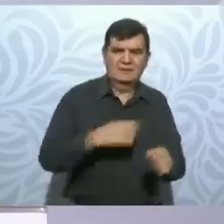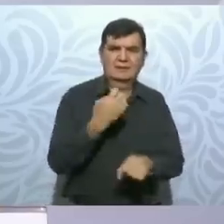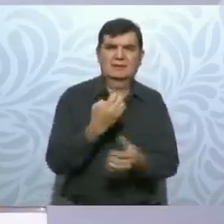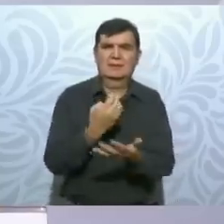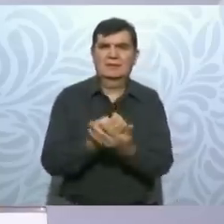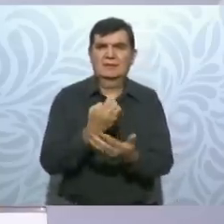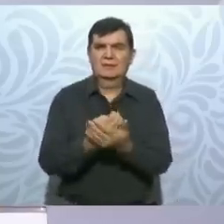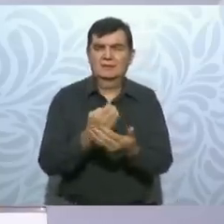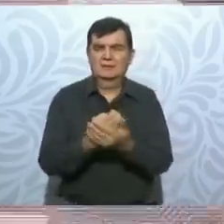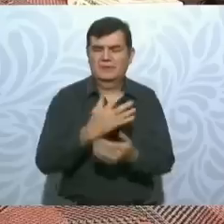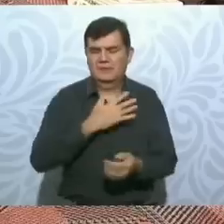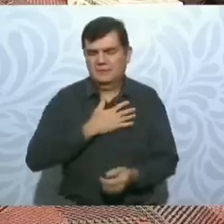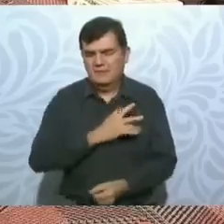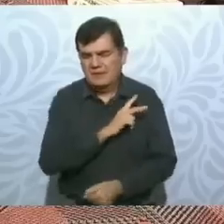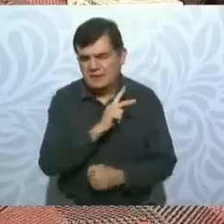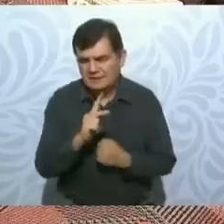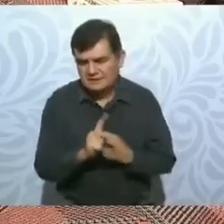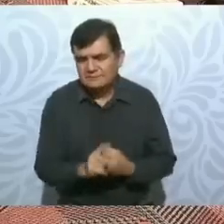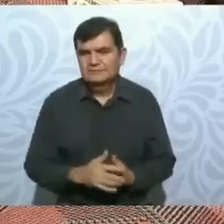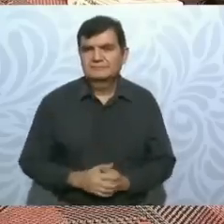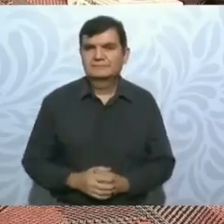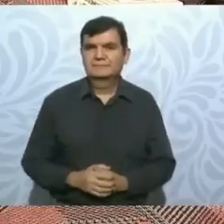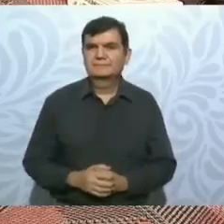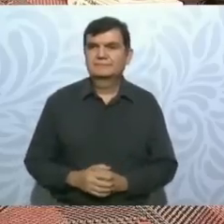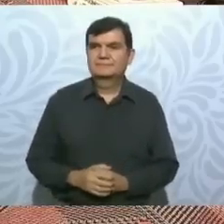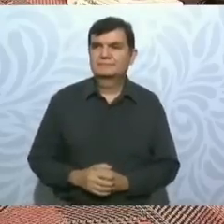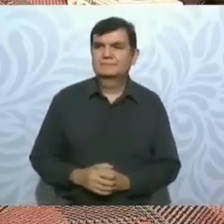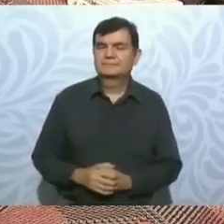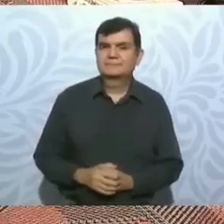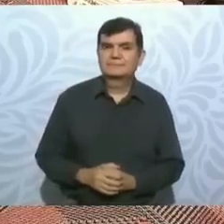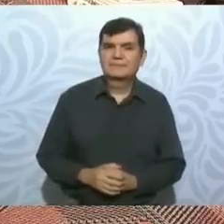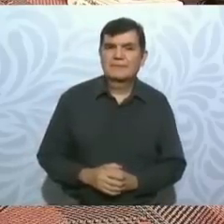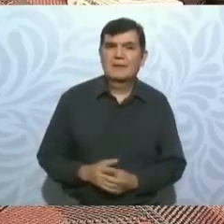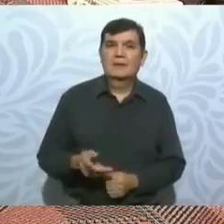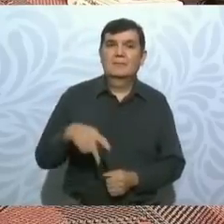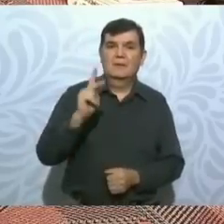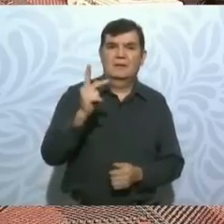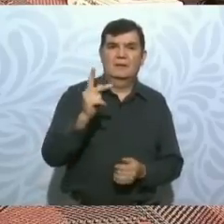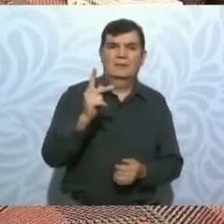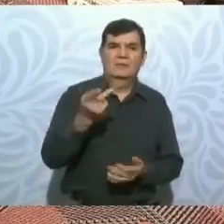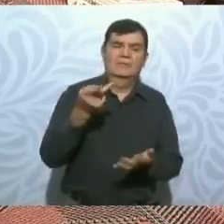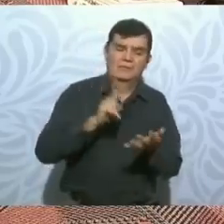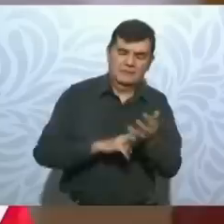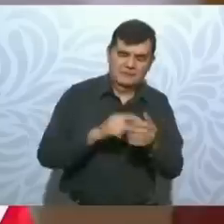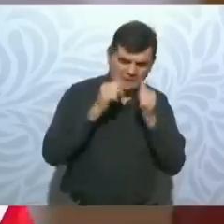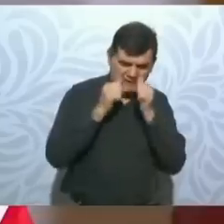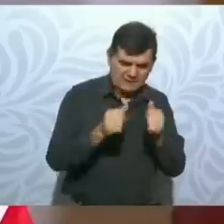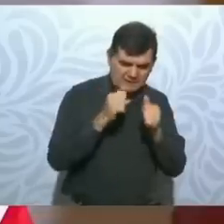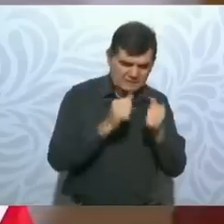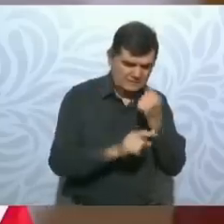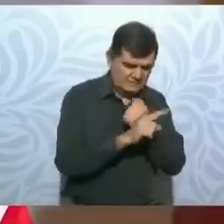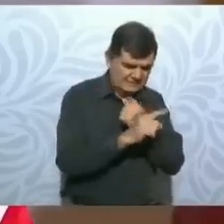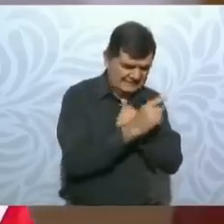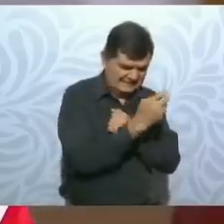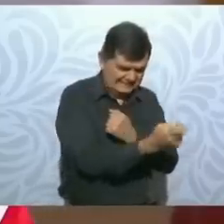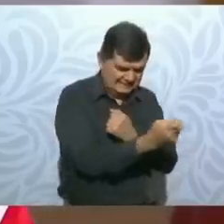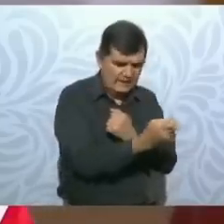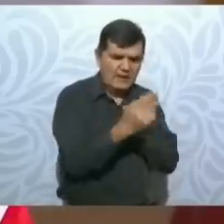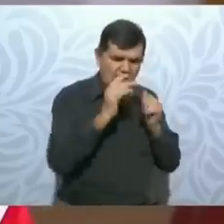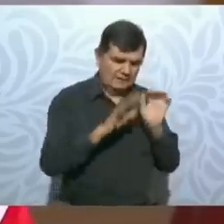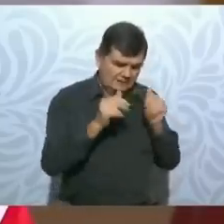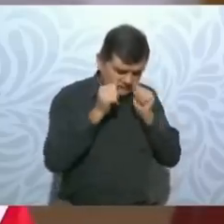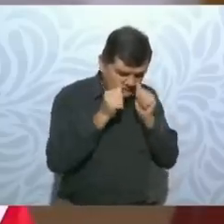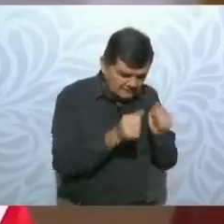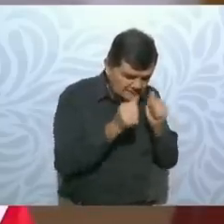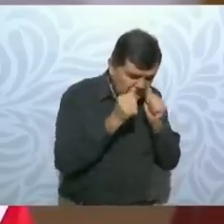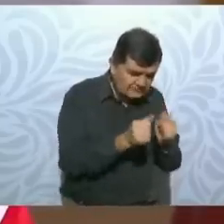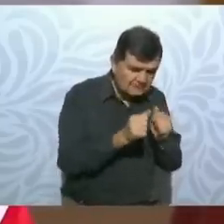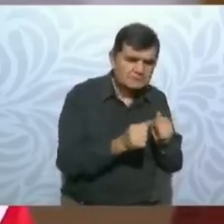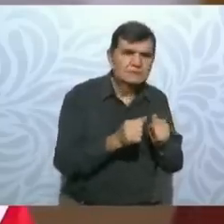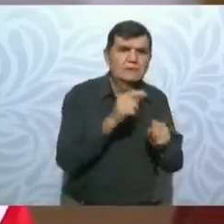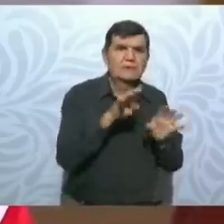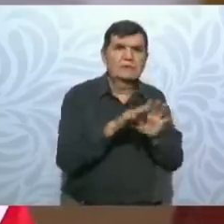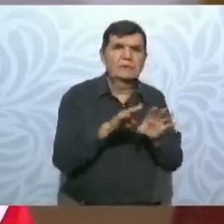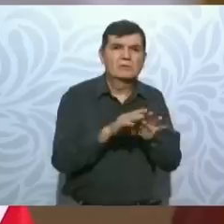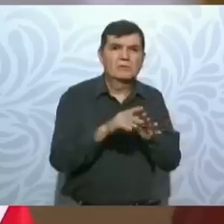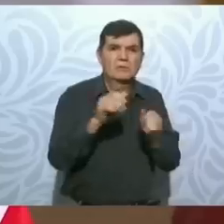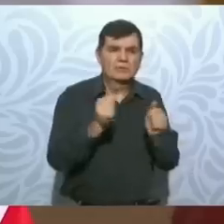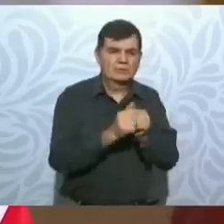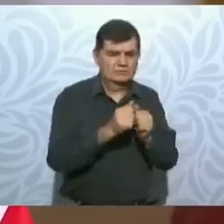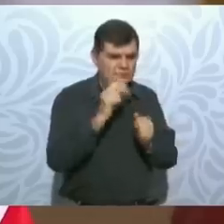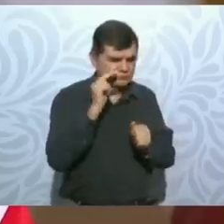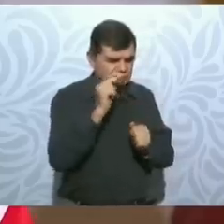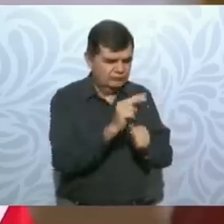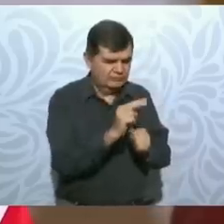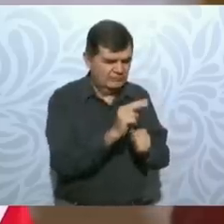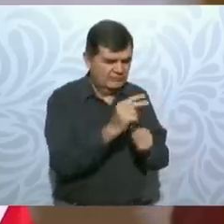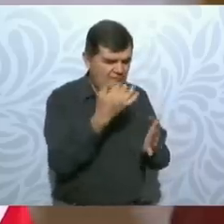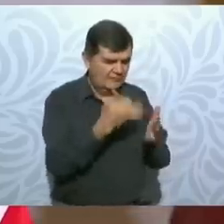nación Pero además atención a las causas hoy le estamos dando eh una visión adicional y